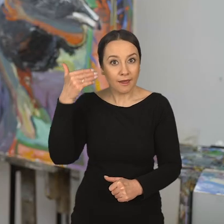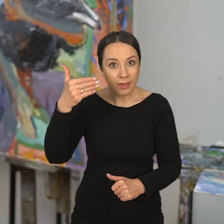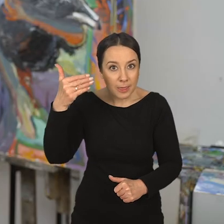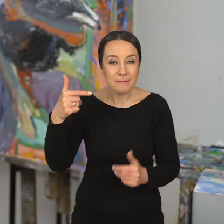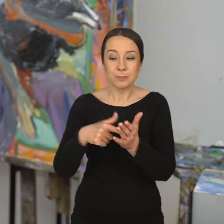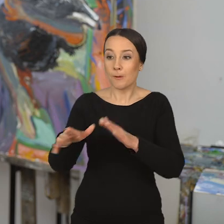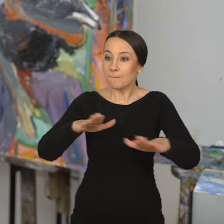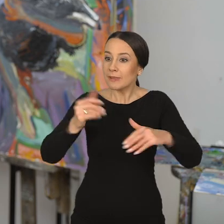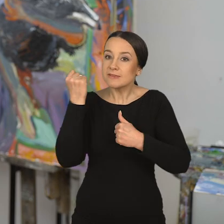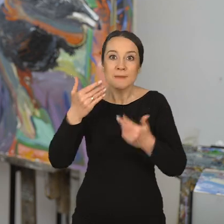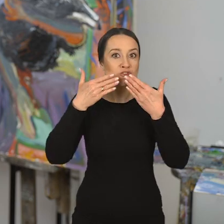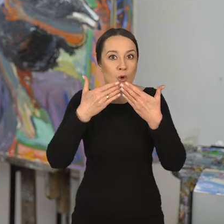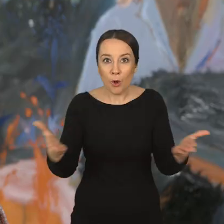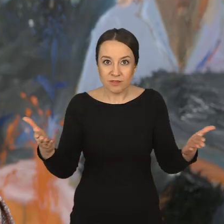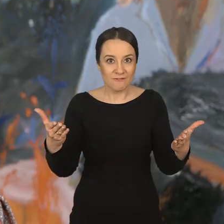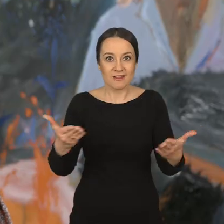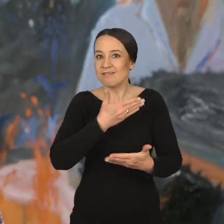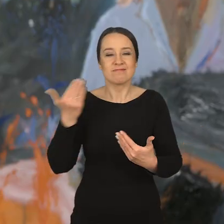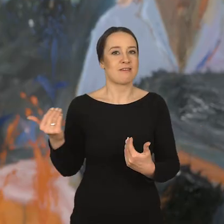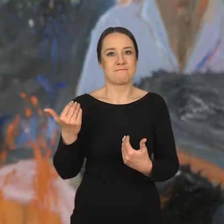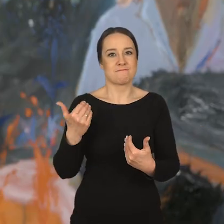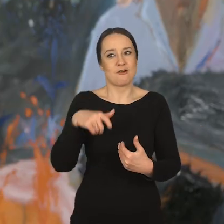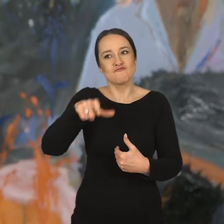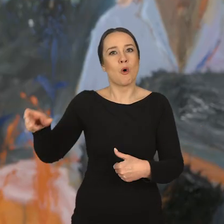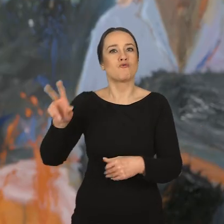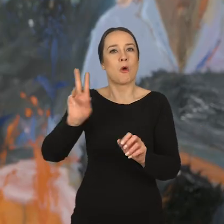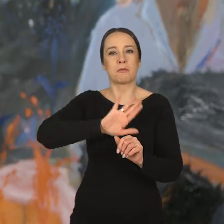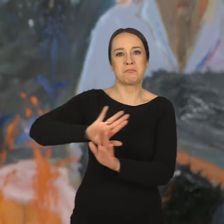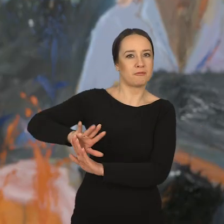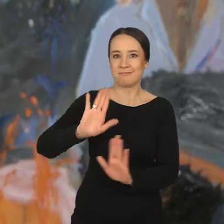to było to, że jest to miejsce bardzo otwarte, nie wykluczające nikogo w żaden sposób.